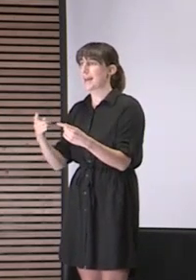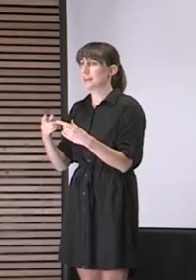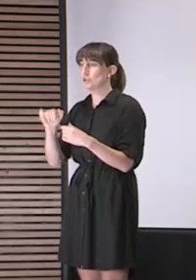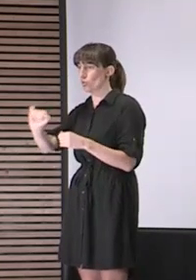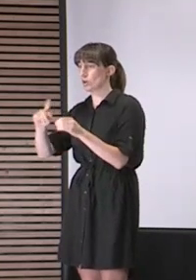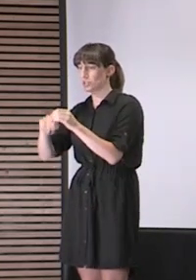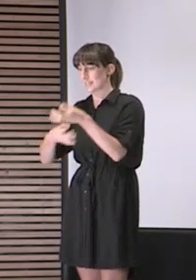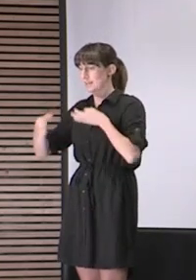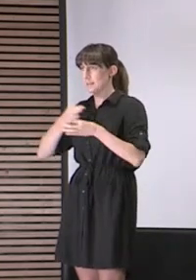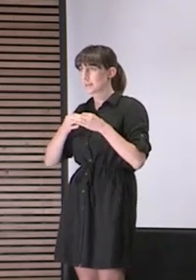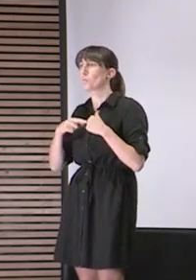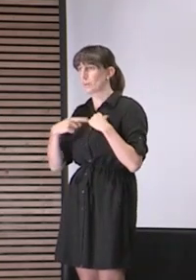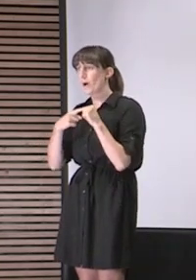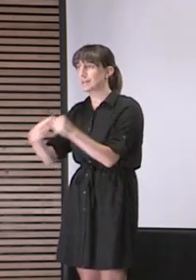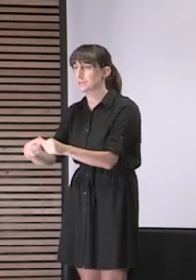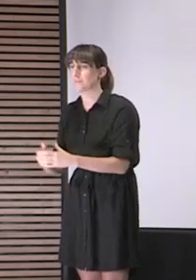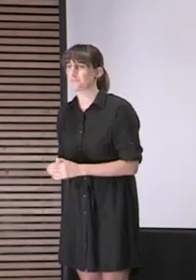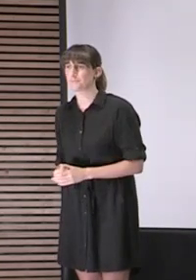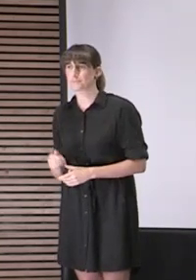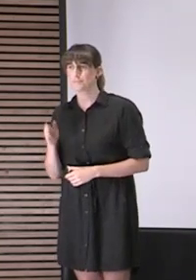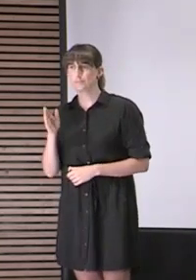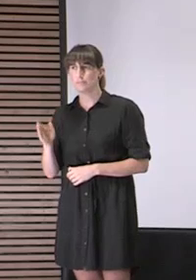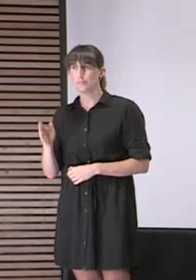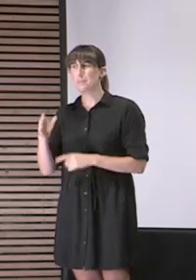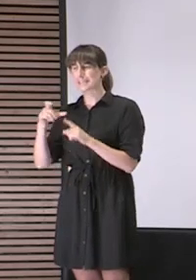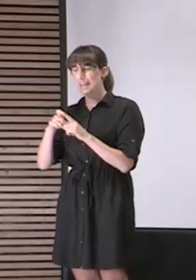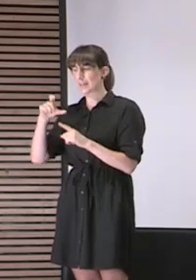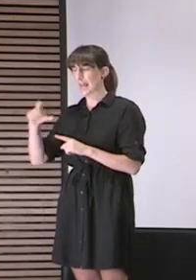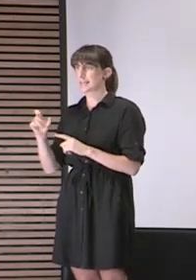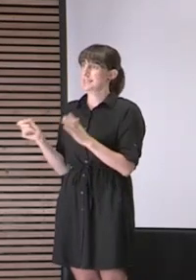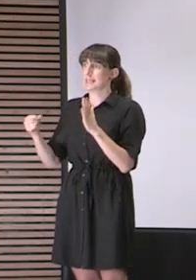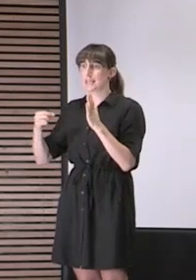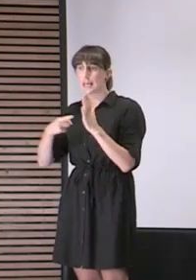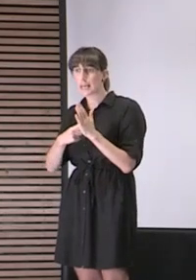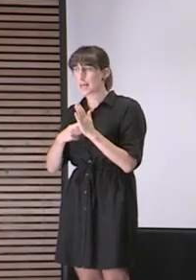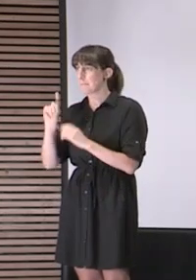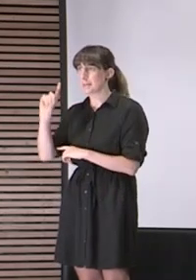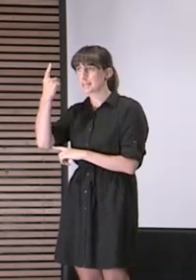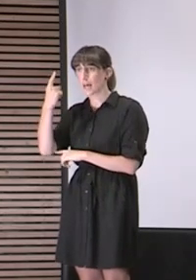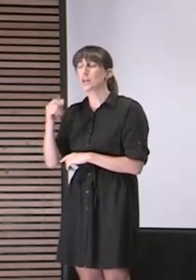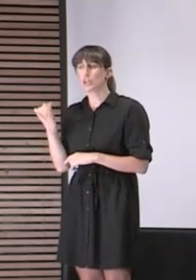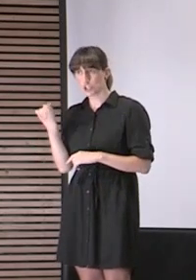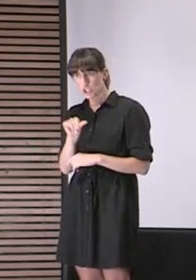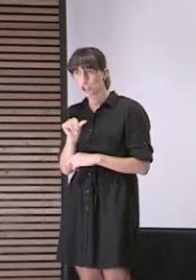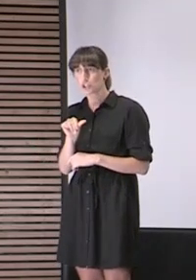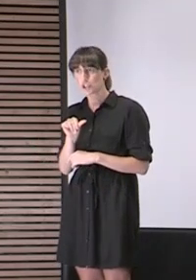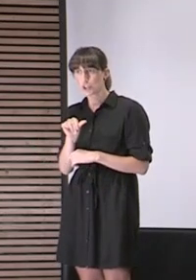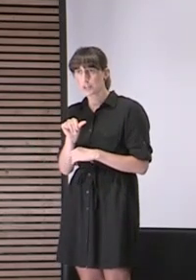en cuenta que las preguntas y respuestas me han hecho a mí y al Ministro de Finanzas. No faltan miembros que estén